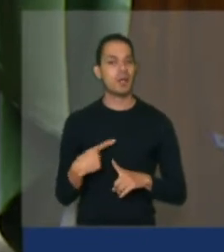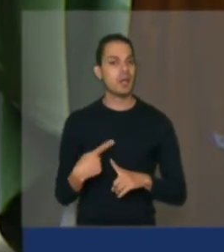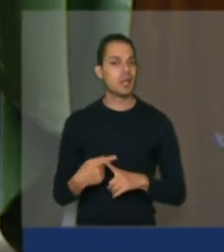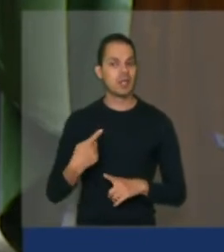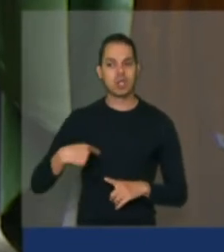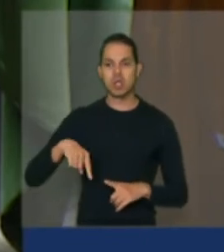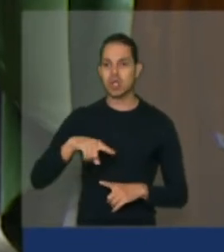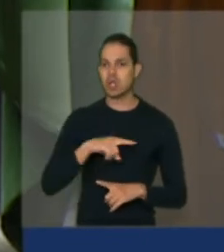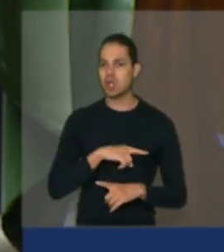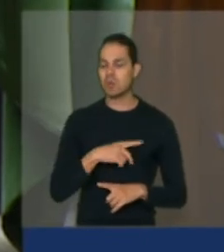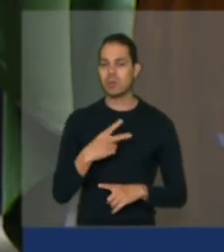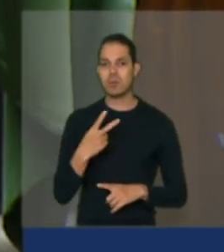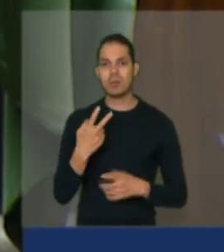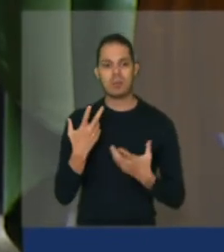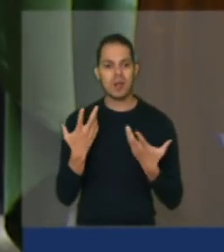RETORNO É TRIBUNA DESSA CASA PORQUE É INADMISSÍVEL EM UM